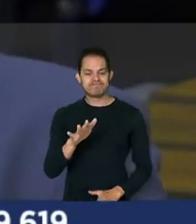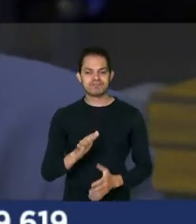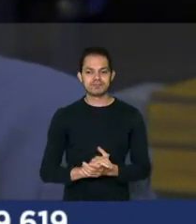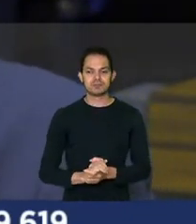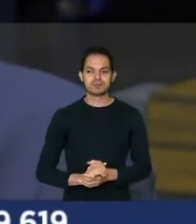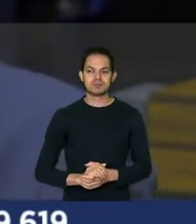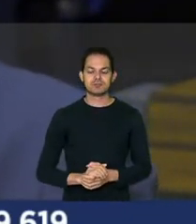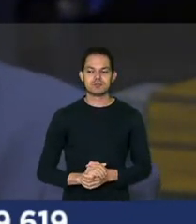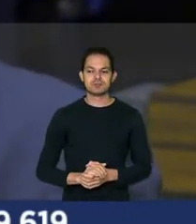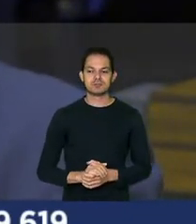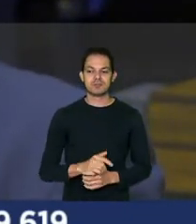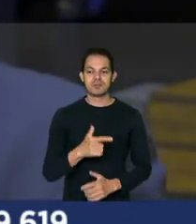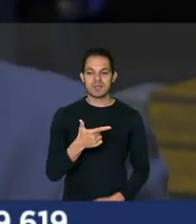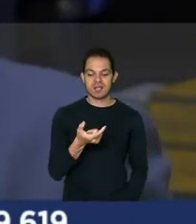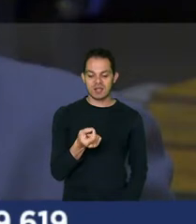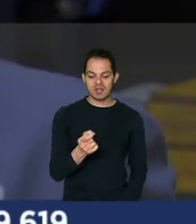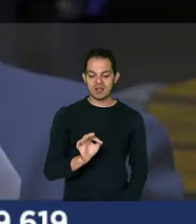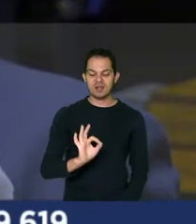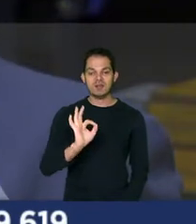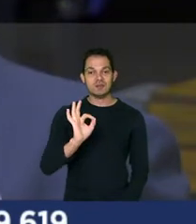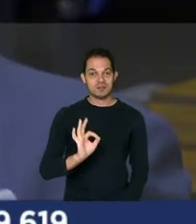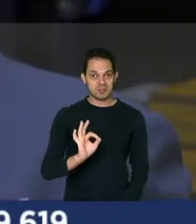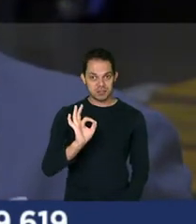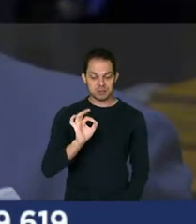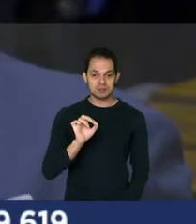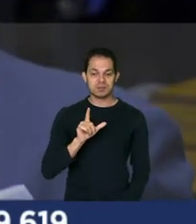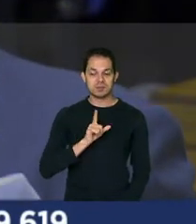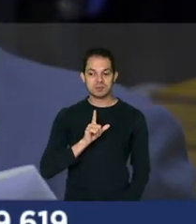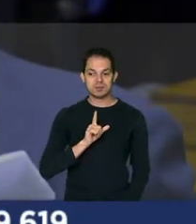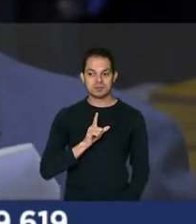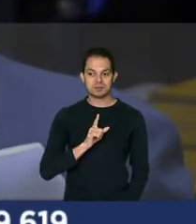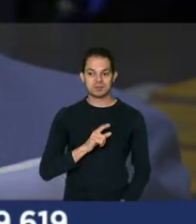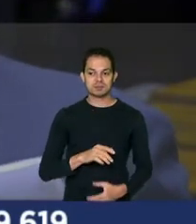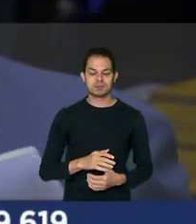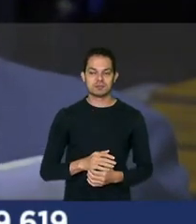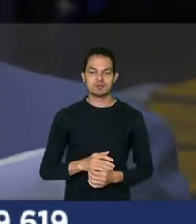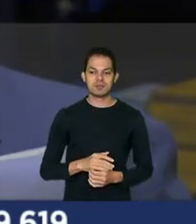TRATA-SE DE APOSTAS. ISSO É UMA MÉDIA. RESTA, PORTANTO,